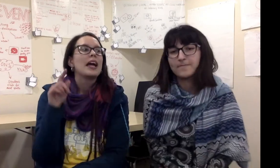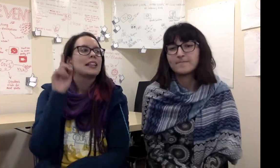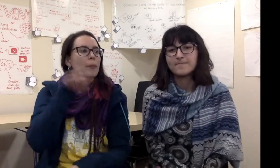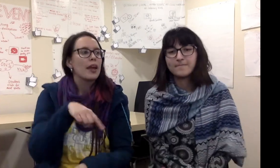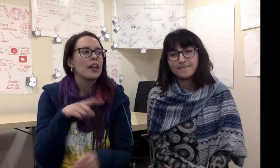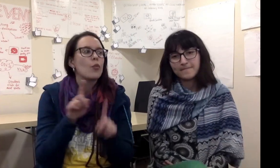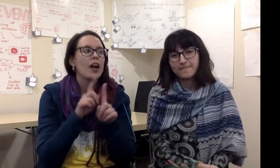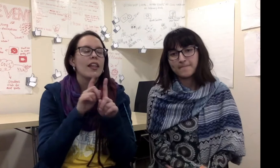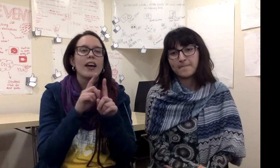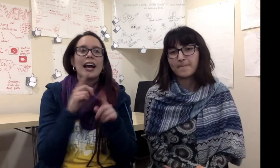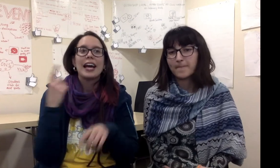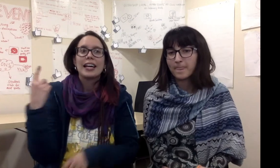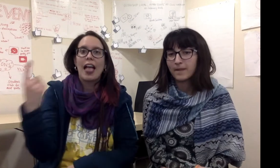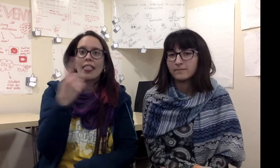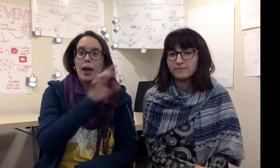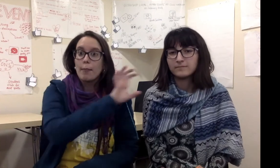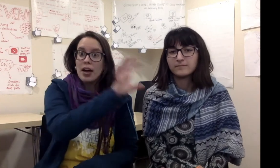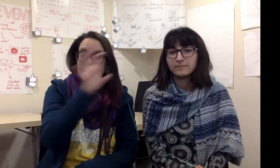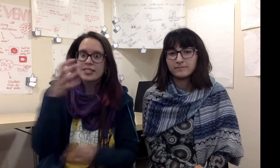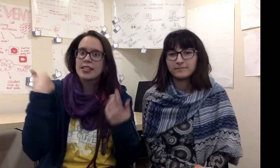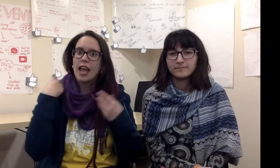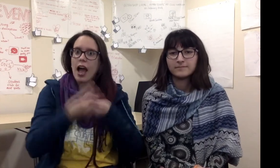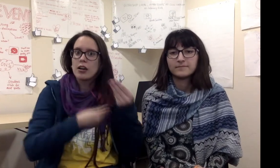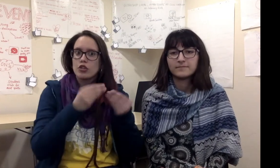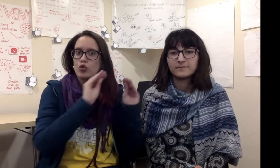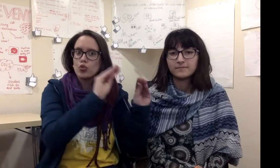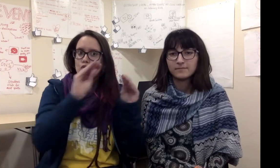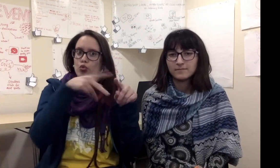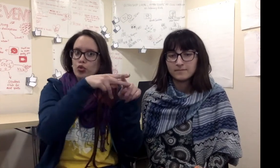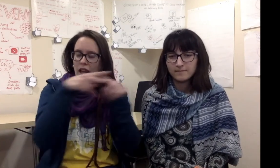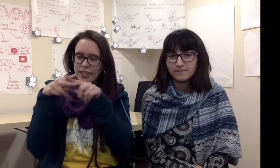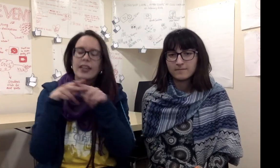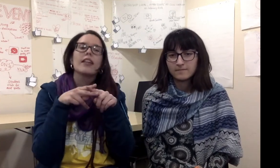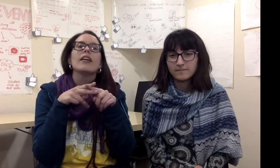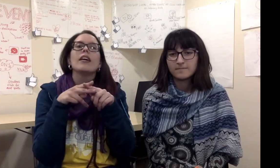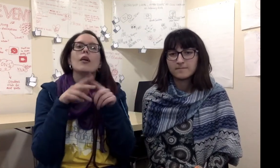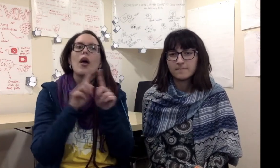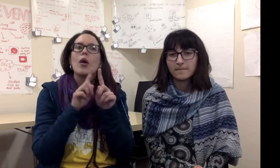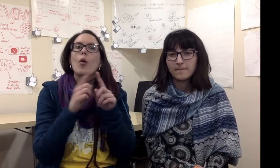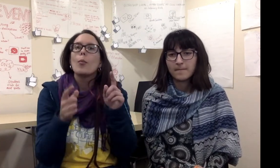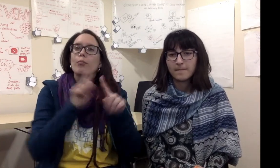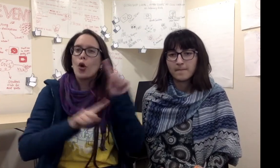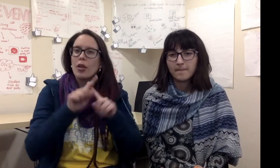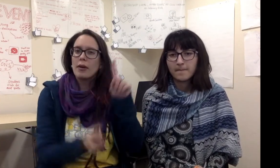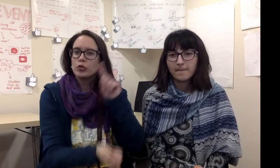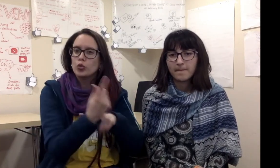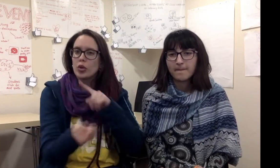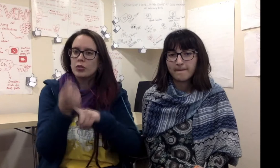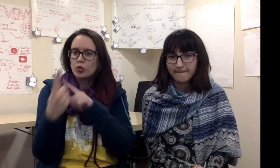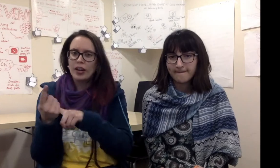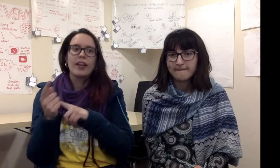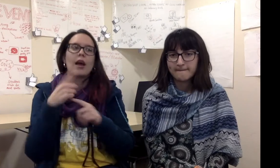Las personas de cada país han realizado talleres y se ha hablado de los problemas surgidos,